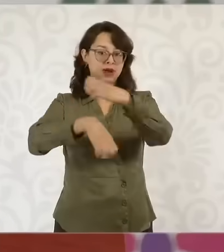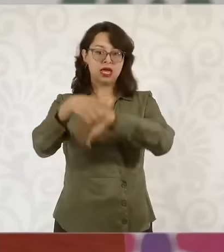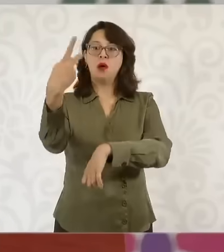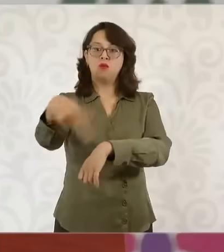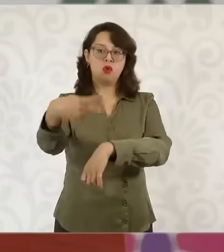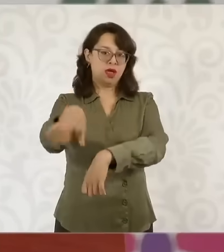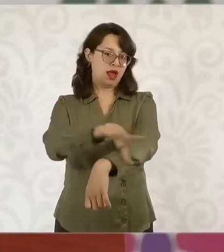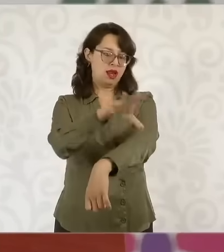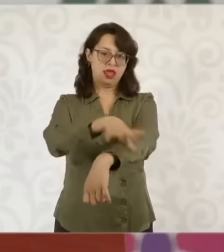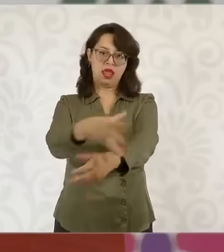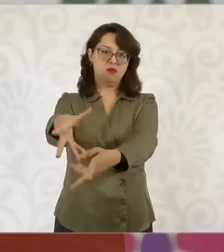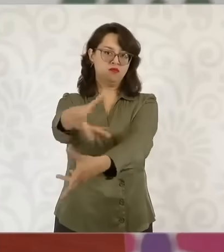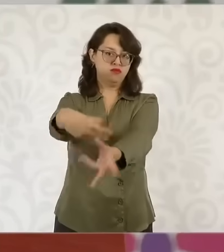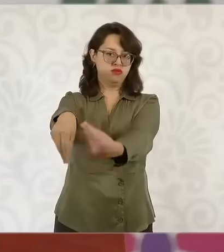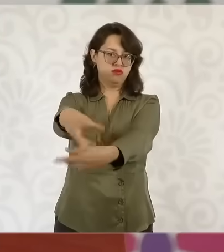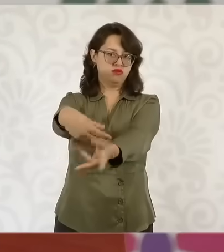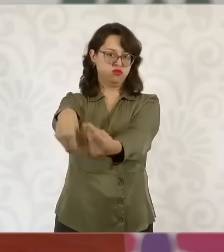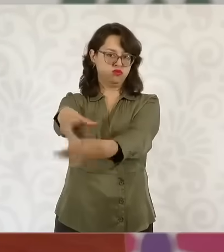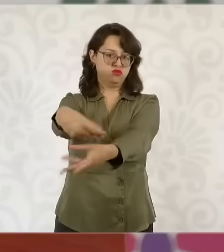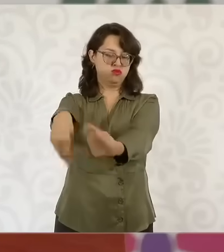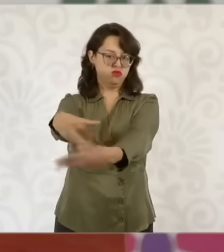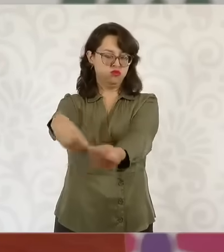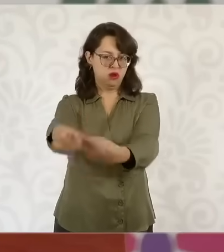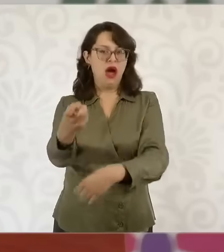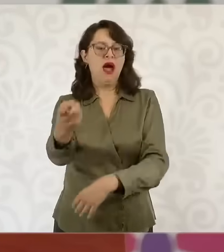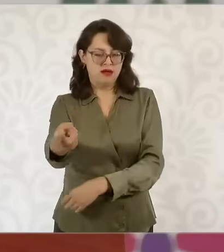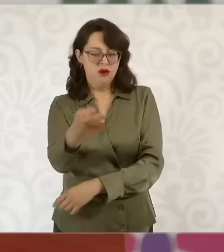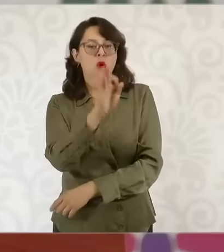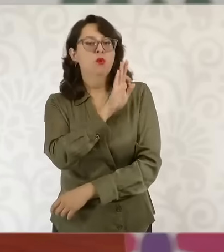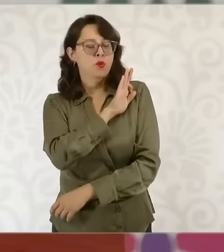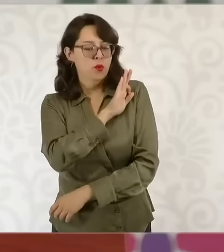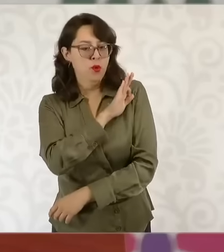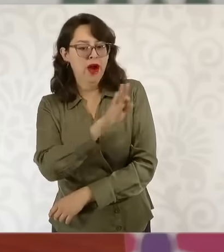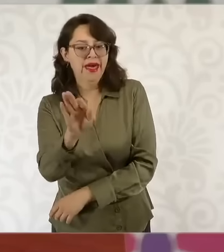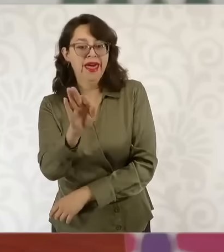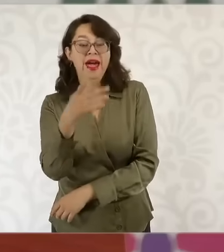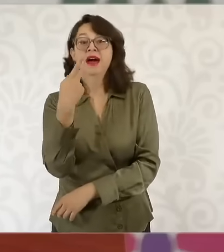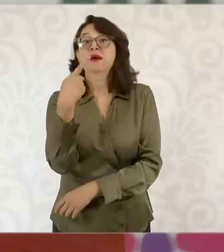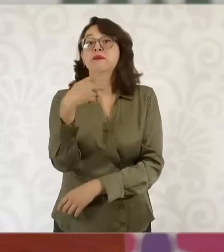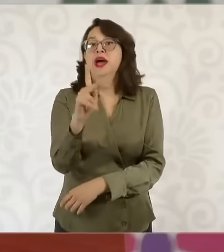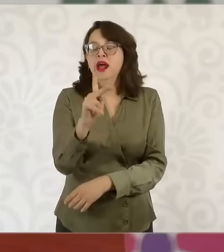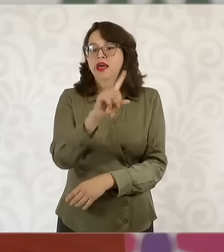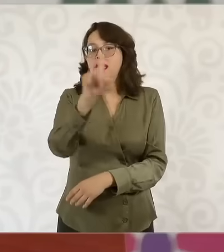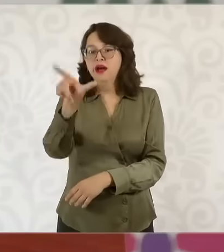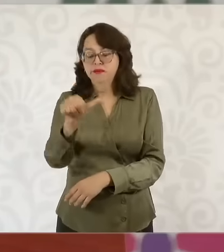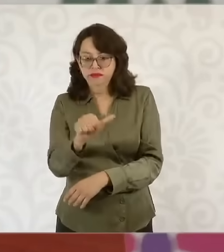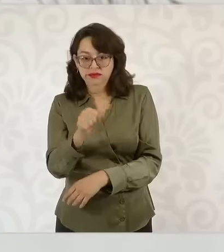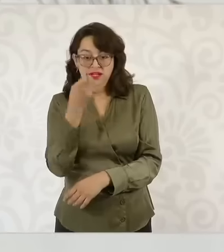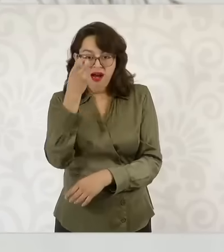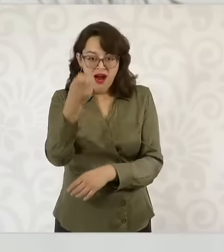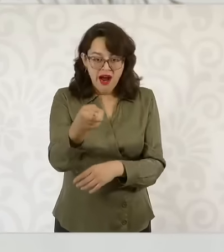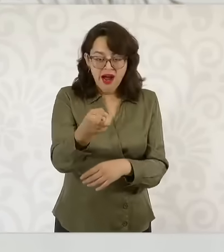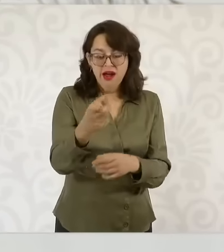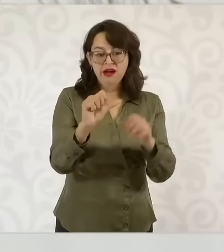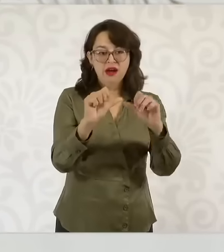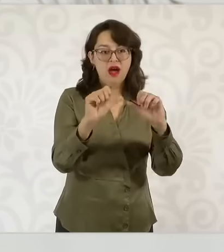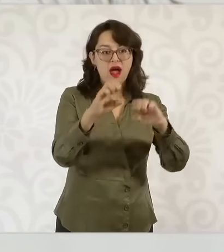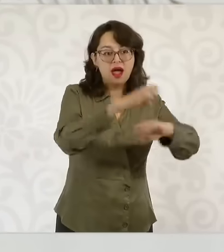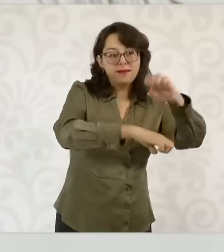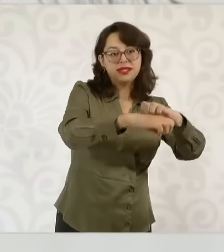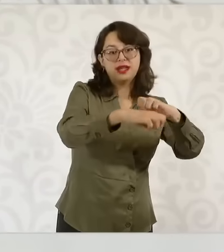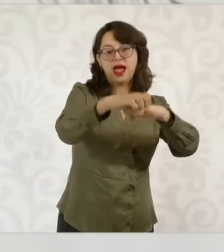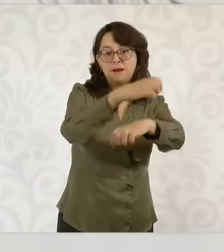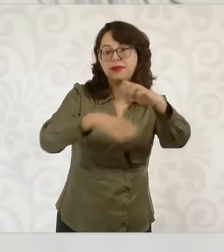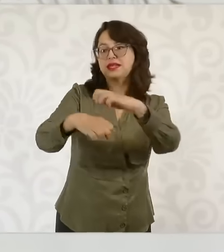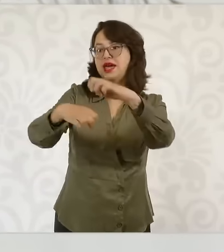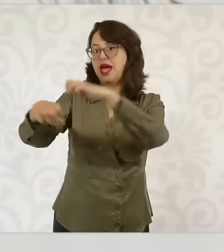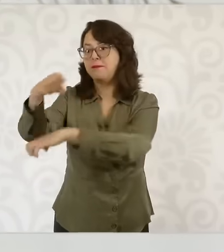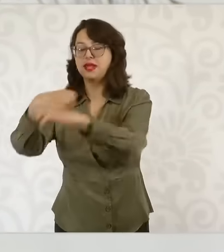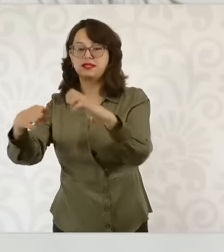¿cierto? Bueno, pero se dio origen a un sistema que se llamó eh sociedades de autoabastecimiento.